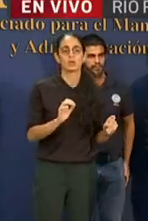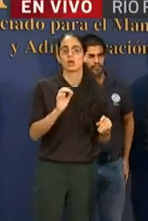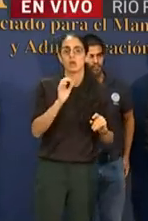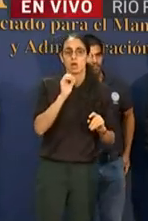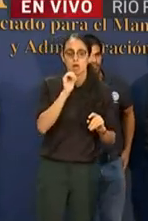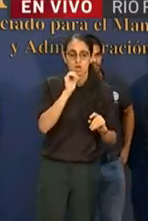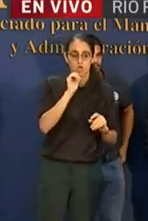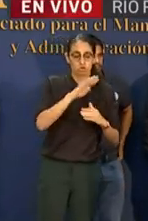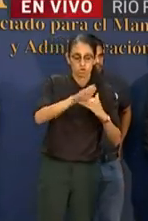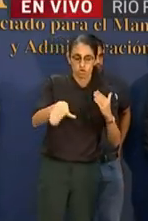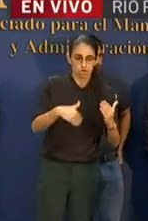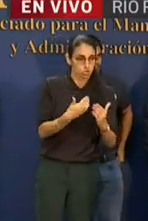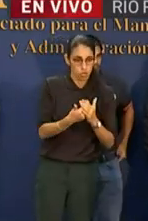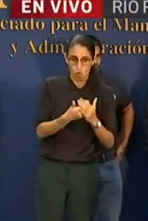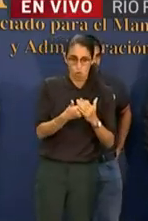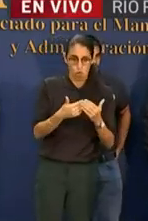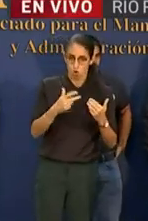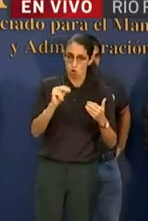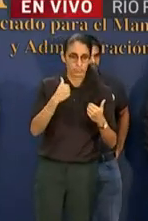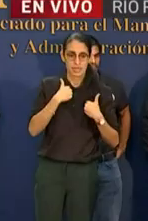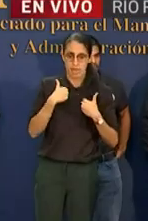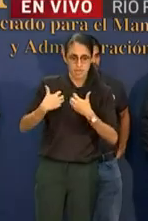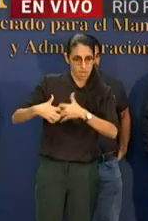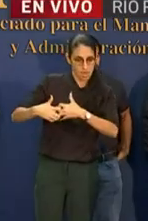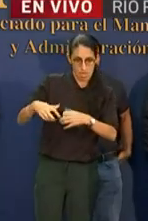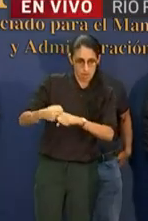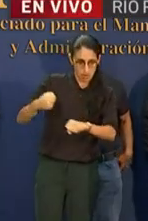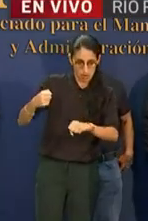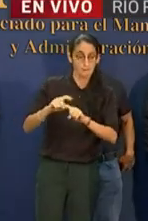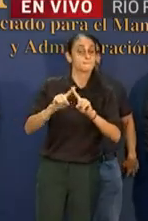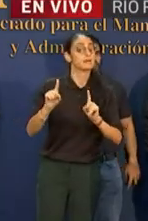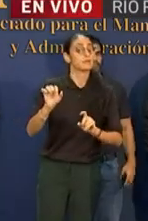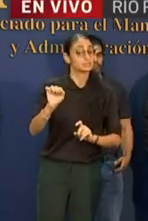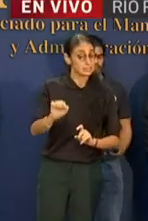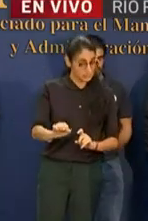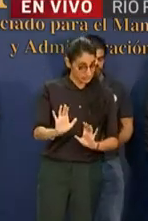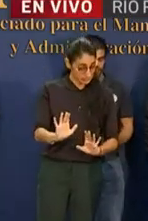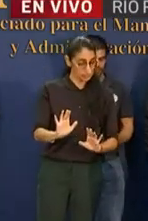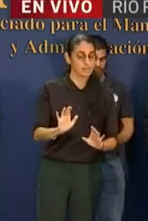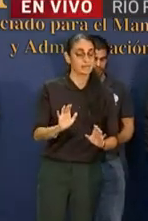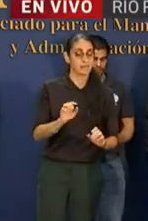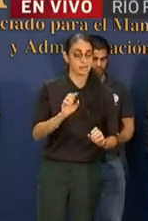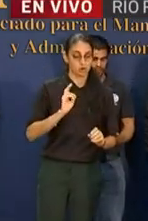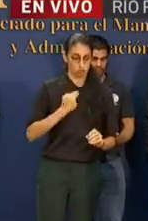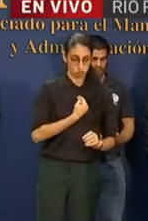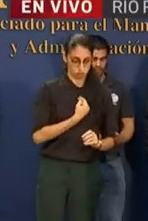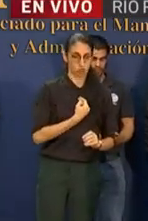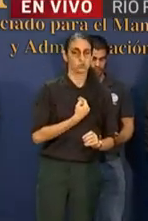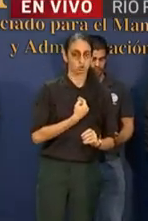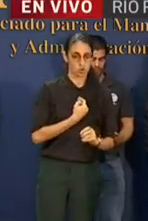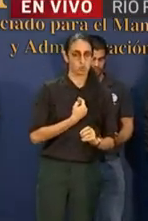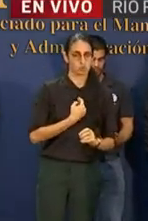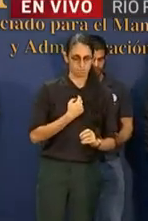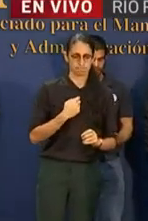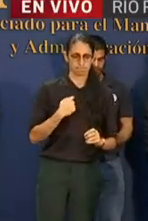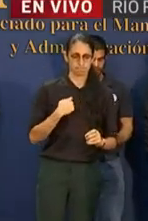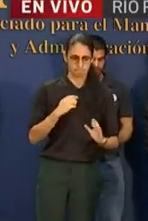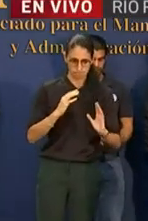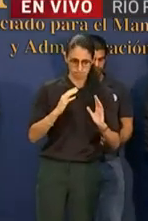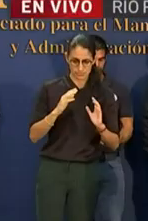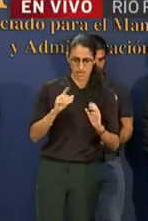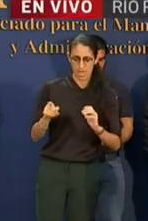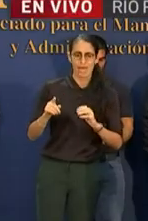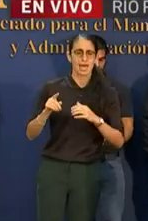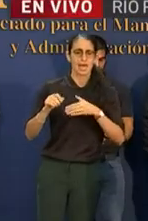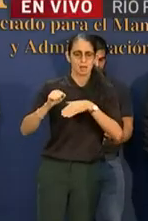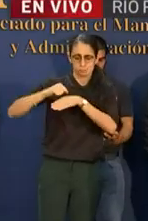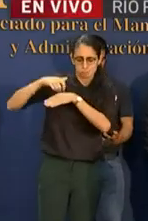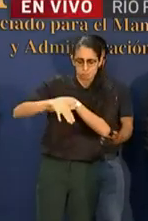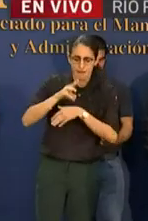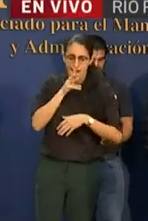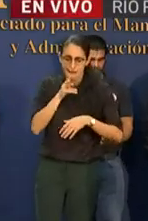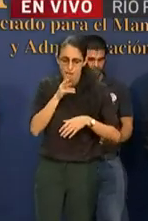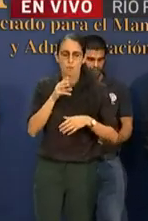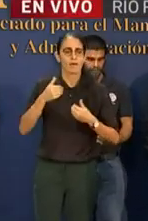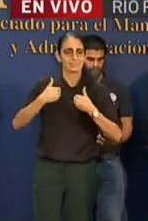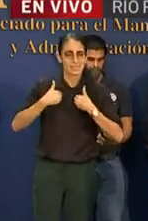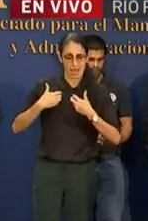AGUA. CUENTAN CON GENERADOR